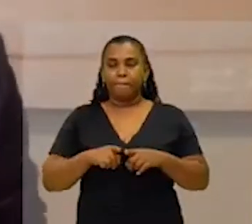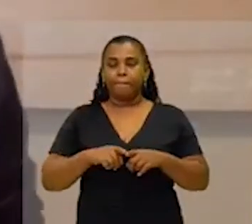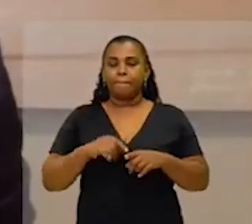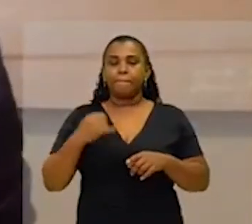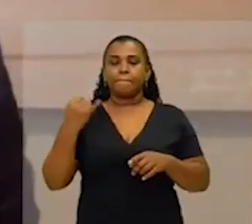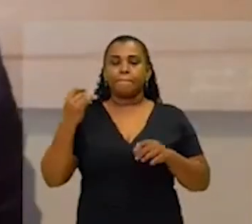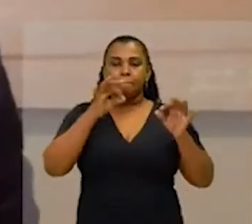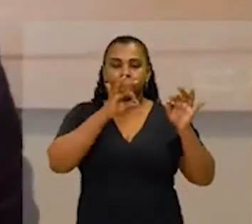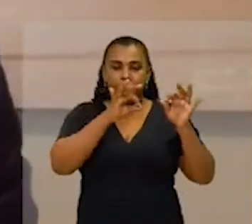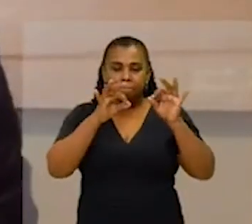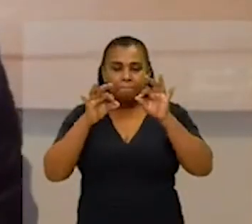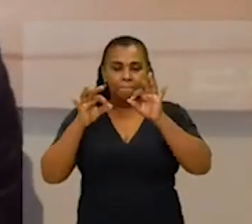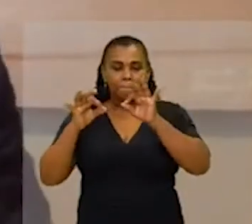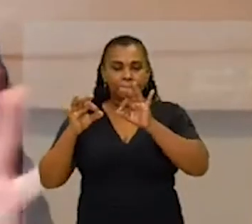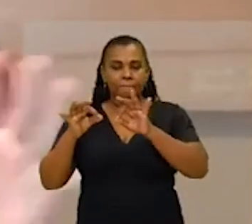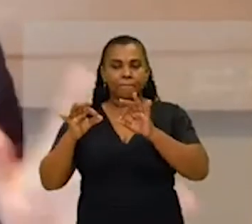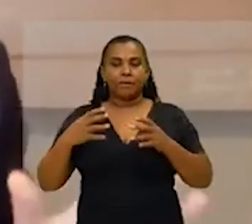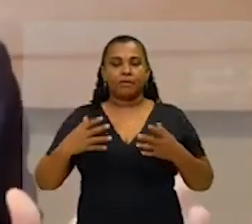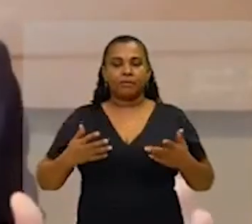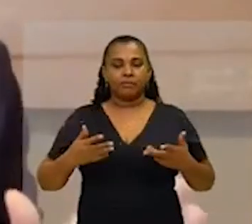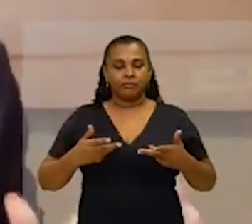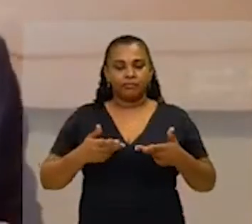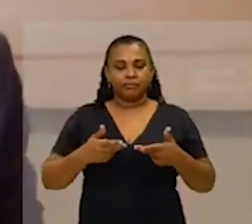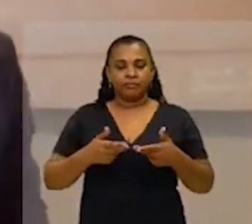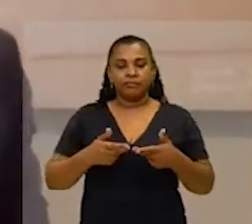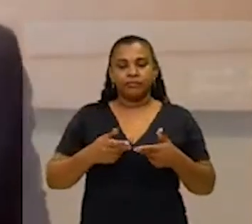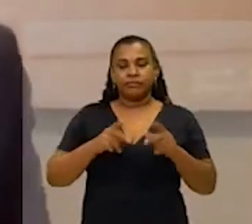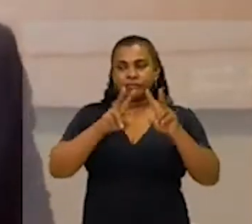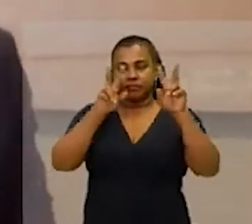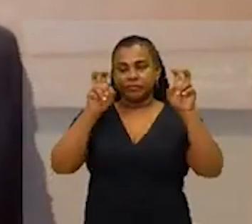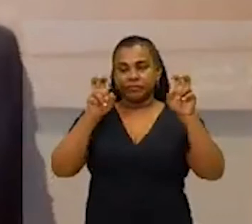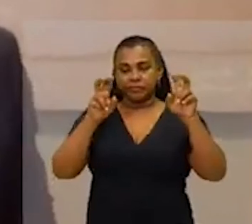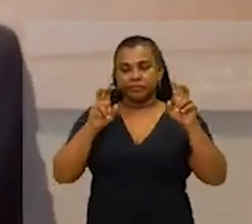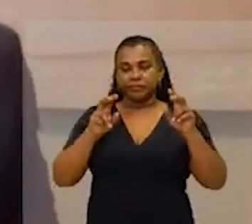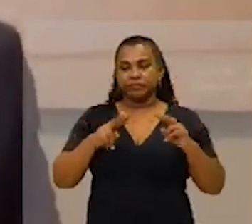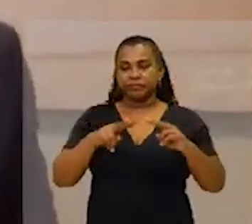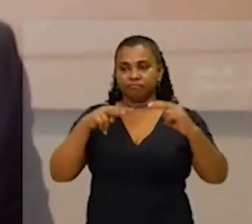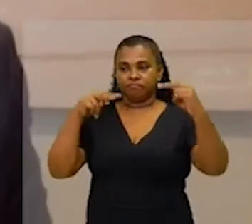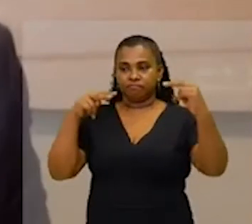tem familiaridade com o sistema é que nós temos duas formas de olhar o preço das candidaturas